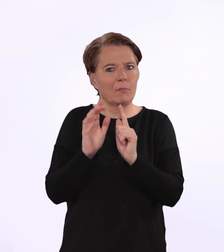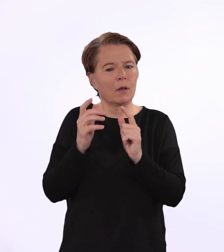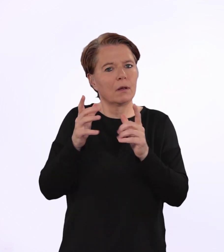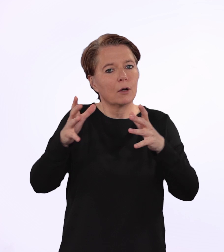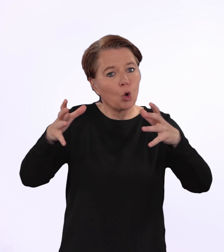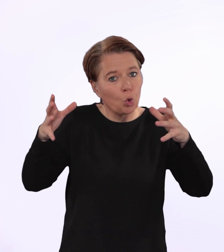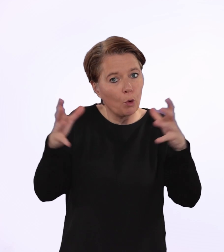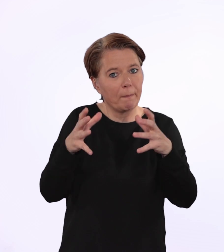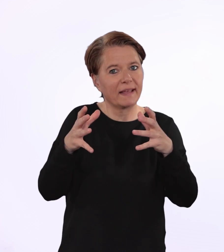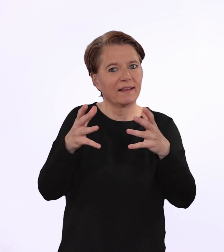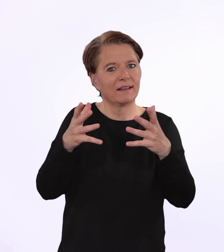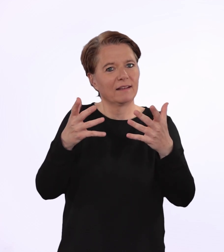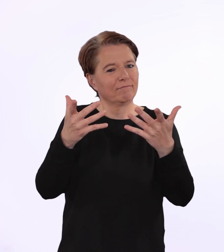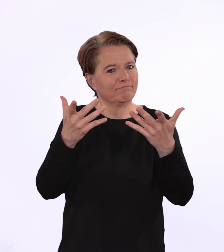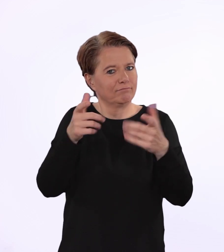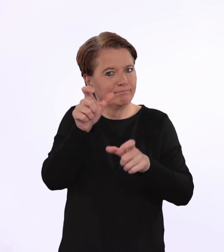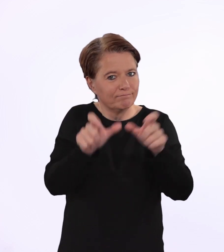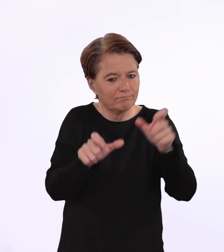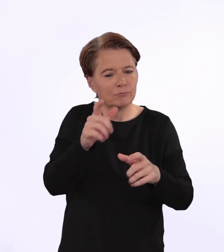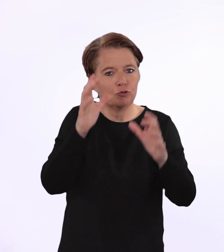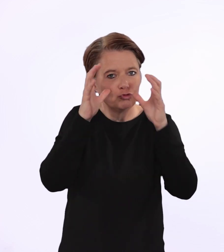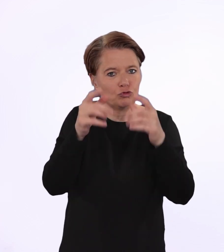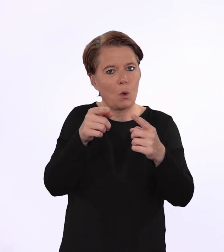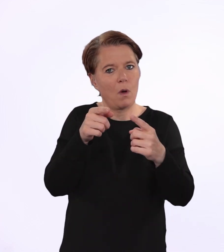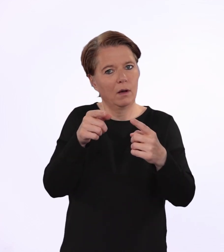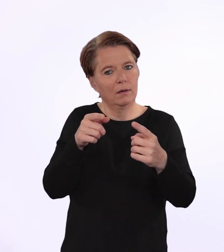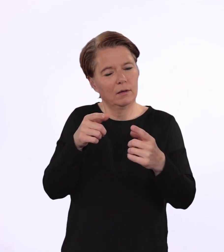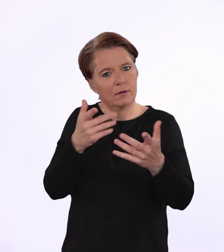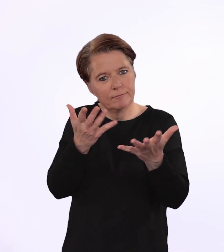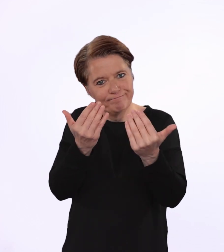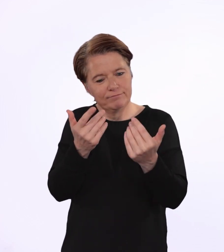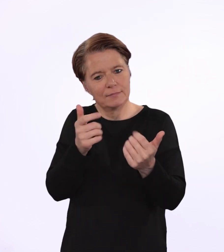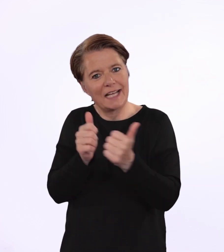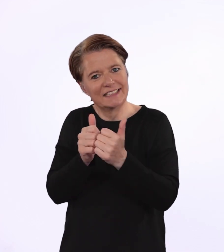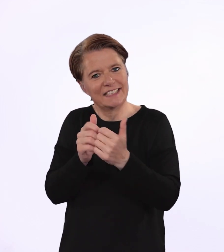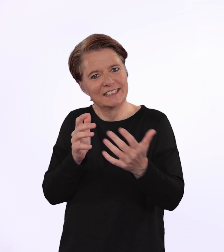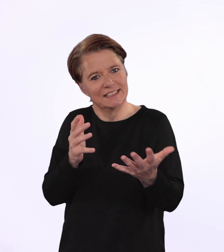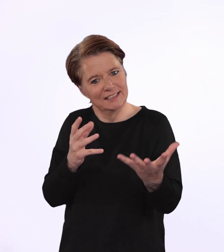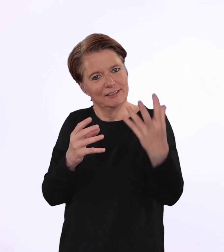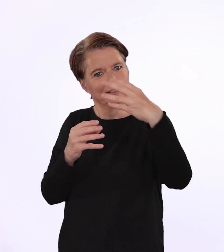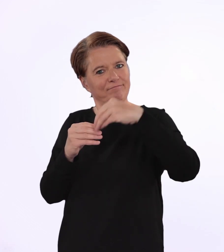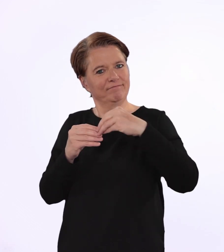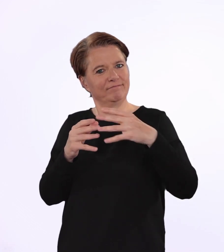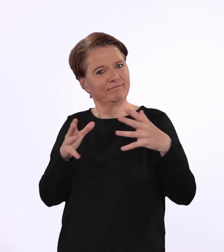wie kann ich da Menschen involvieren und wie kann ich also das Publikum in eine Assistenzsituation bringen,